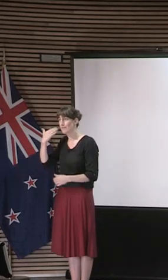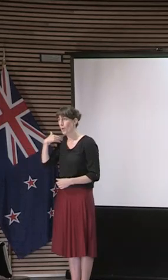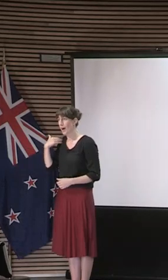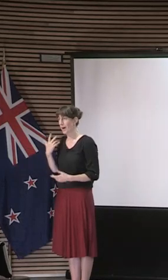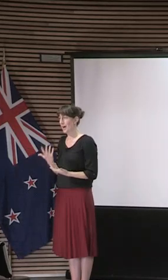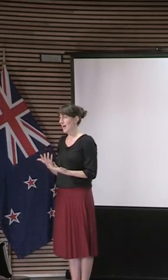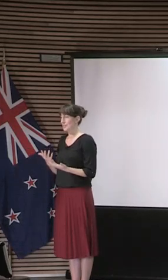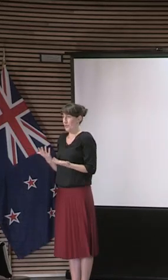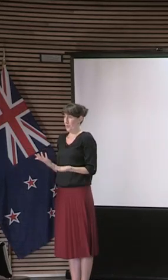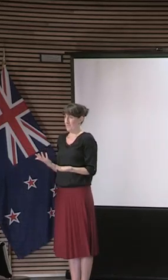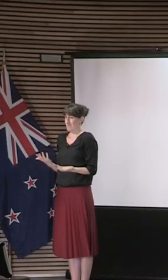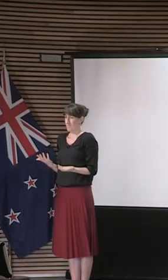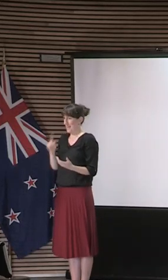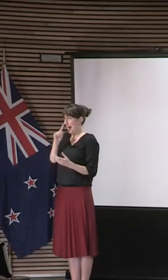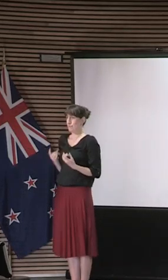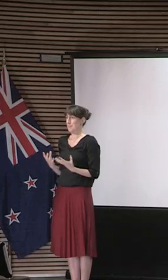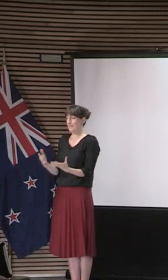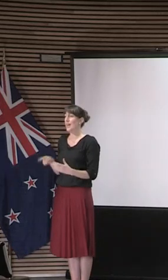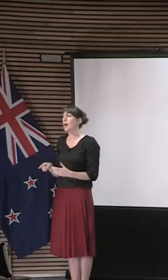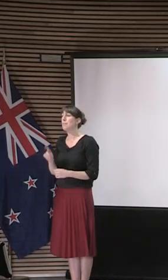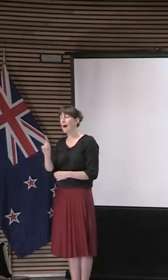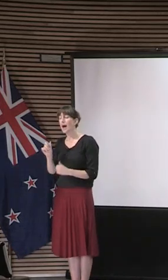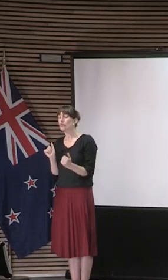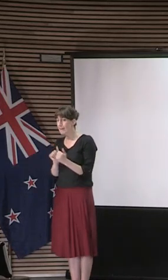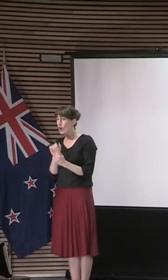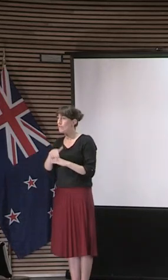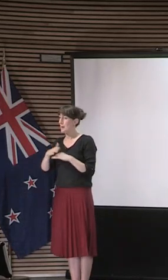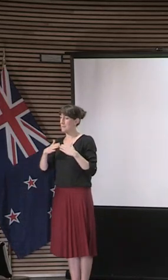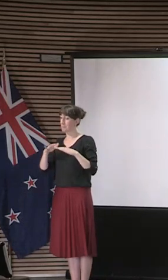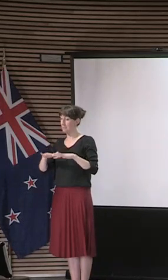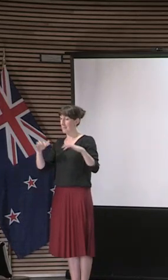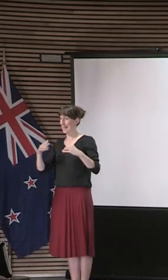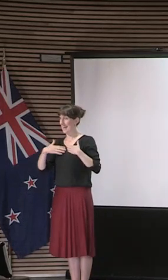mo te ao i tino rite mo te mea kua eke mai i te kotahi rau tau